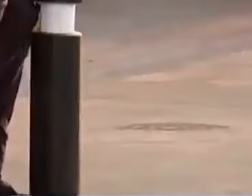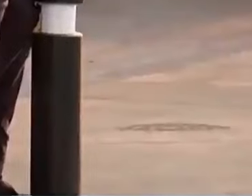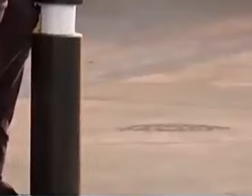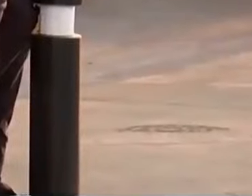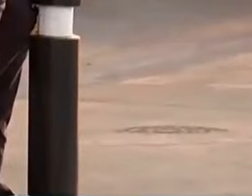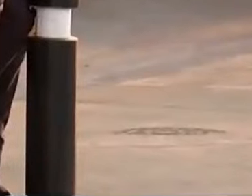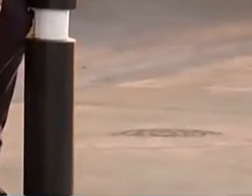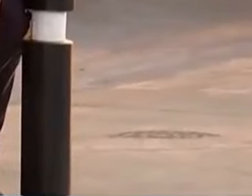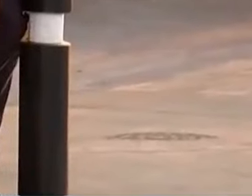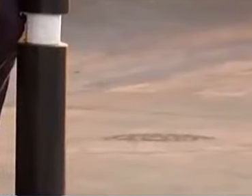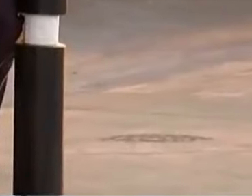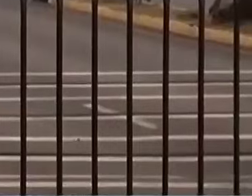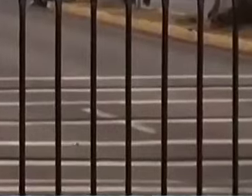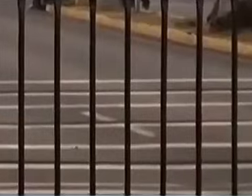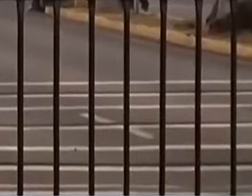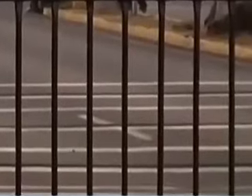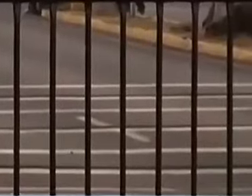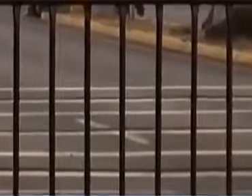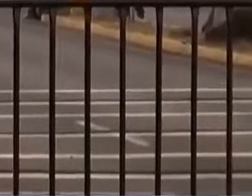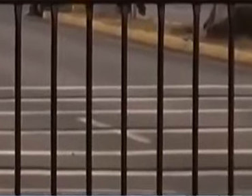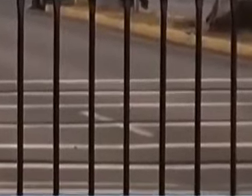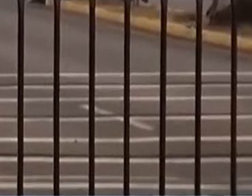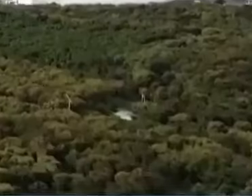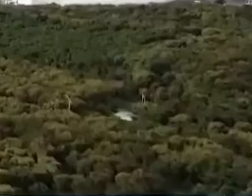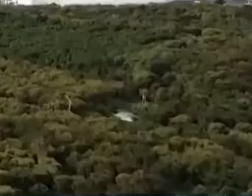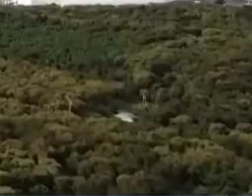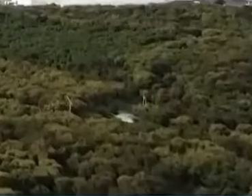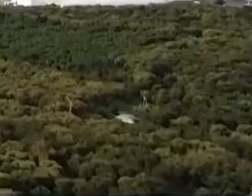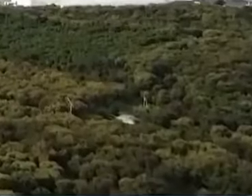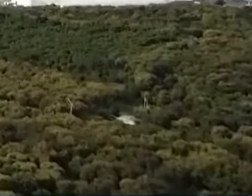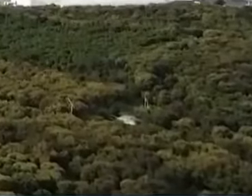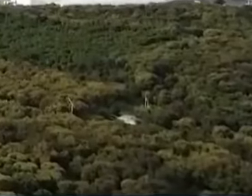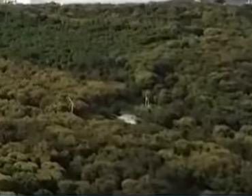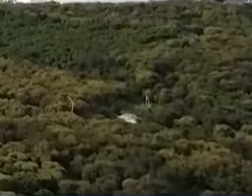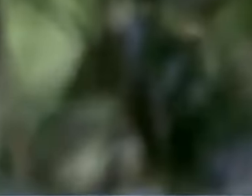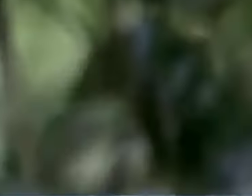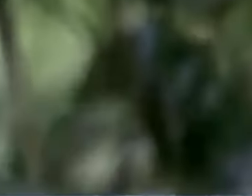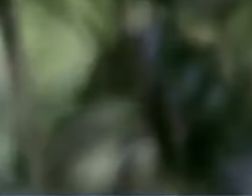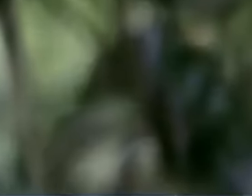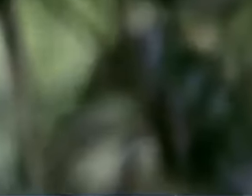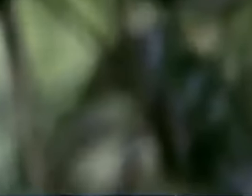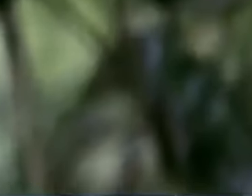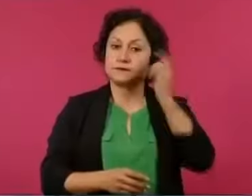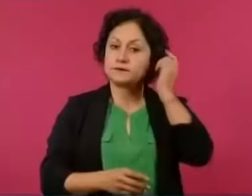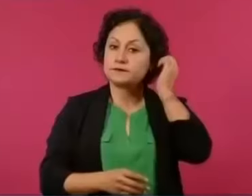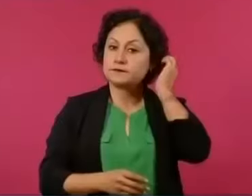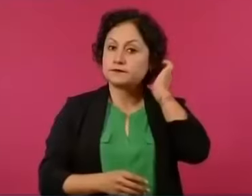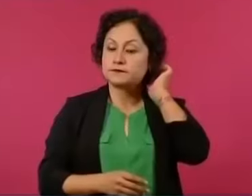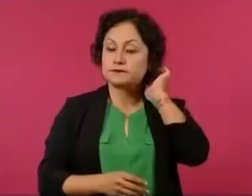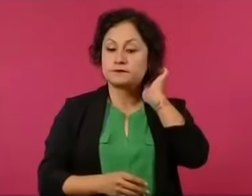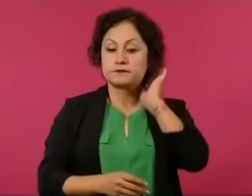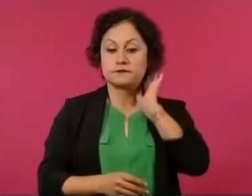EN ESOS MECANISMOS DE SEGURIDAD. POR ESO EL GOBIERNO FEDERAL Y ESTATAL SE COMPROMETIERON A REDOBLAR ESFUERZOS PARA REDUCIR NOTABLEMENTE LA INCIDENCIA